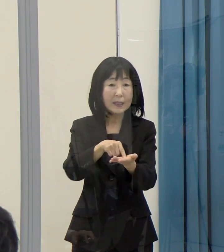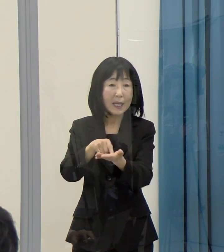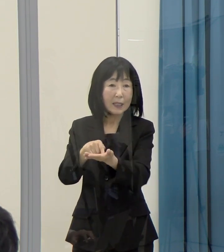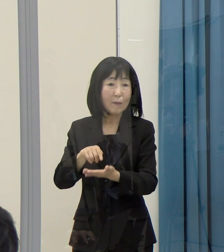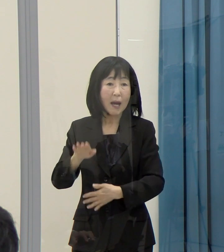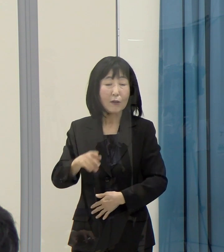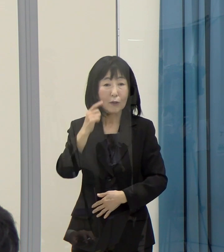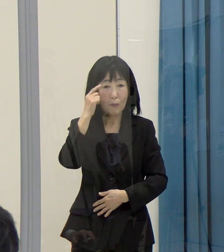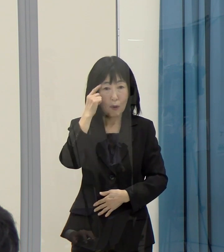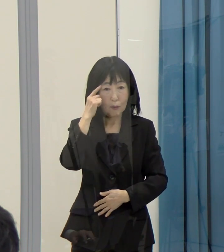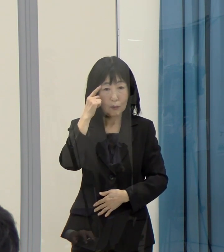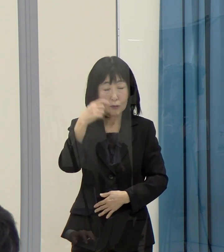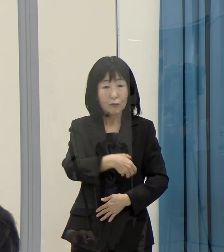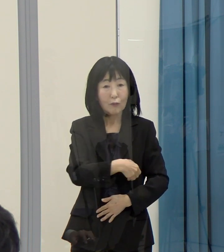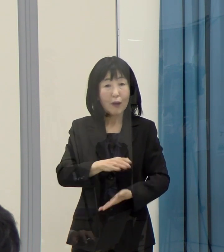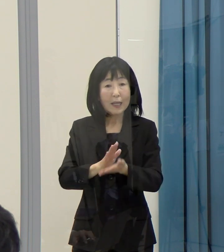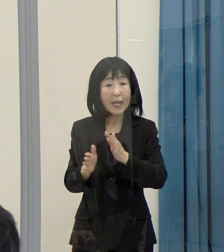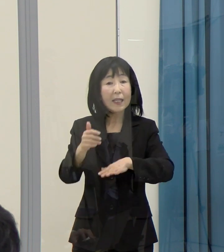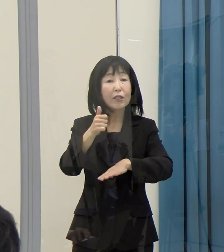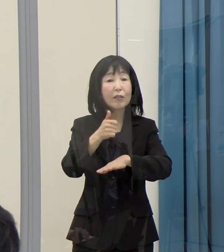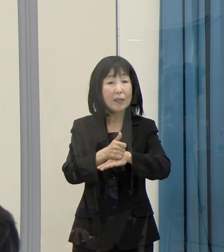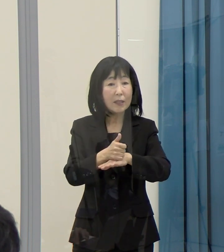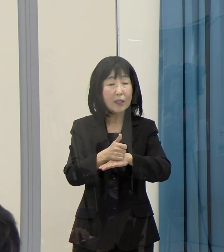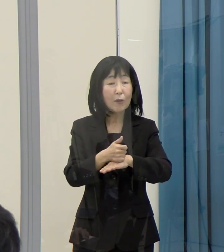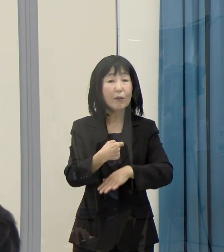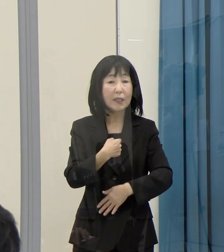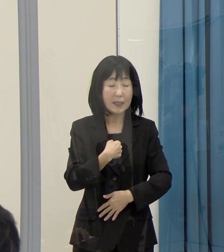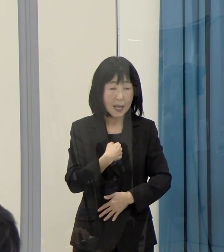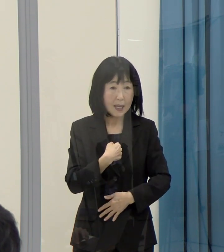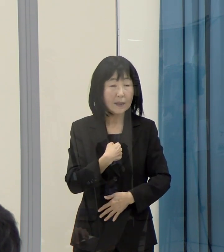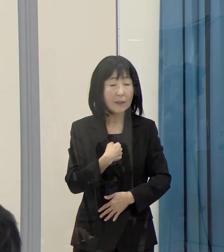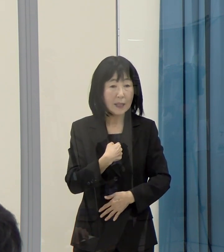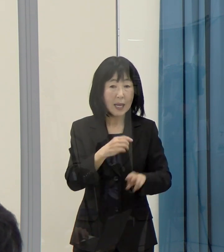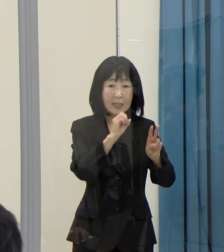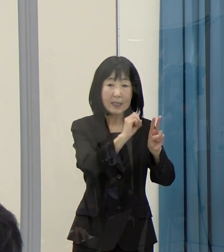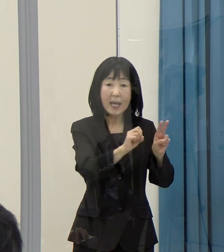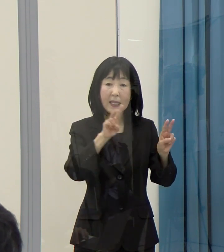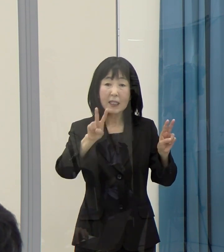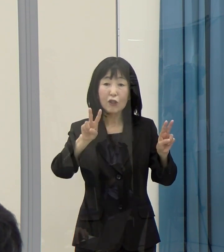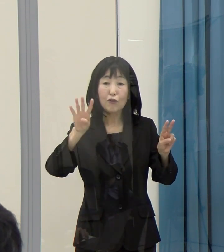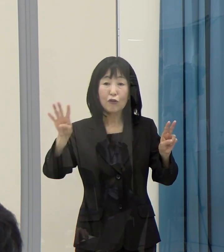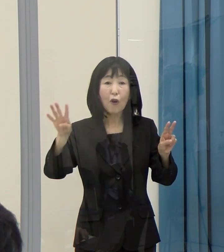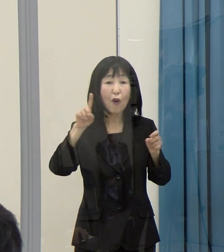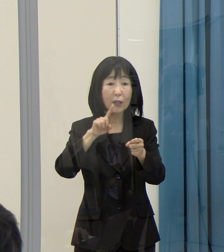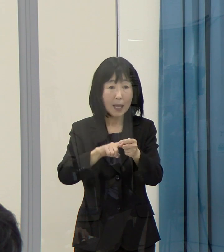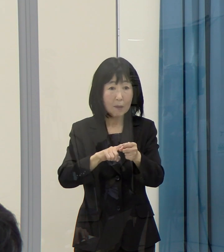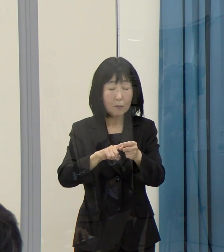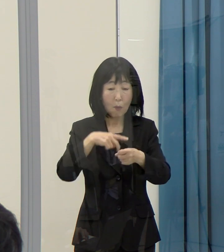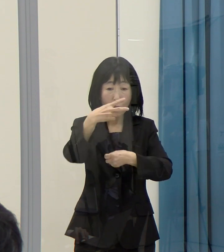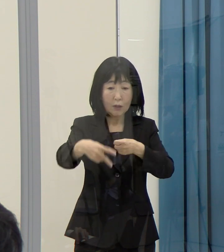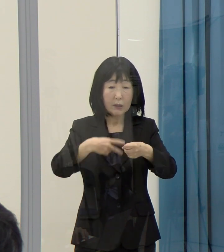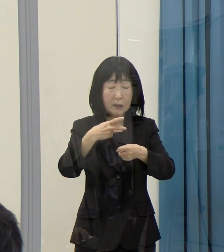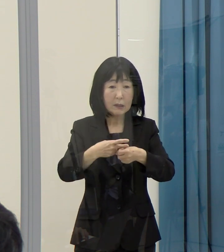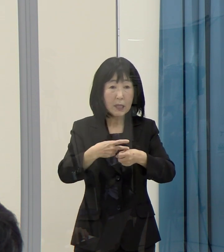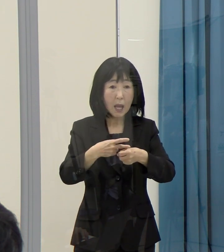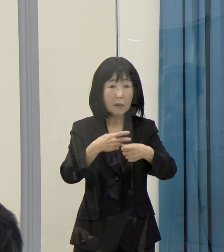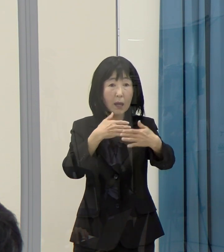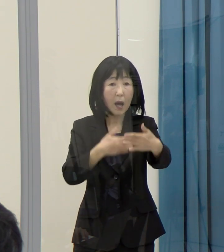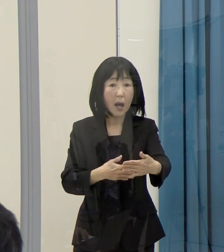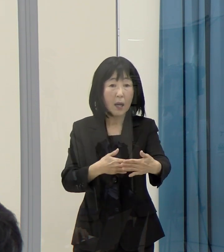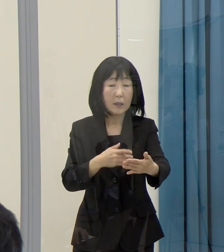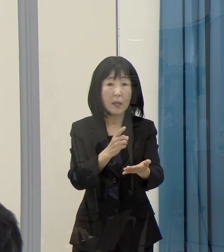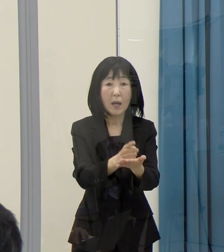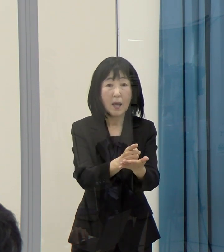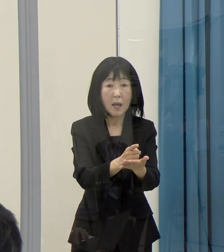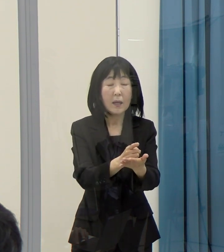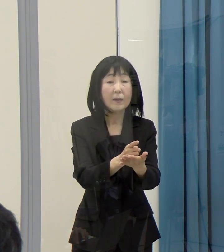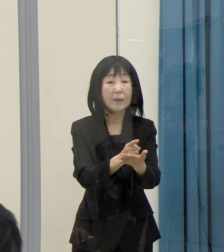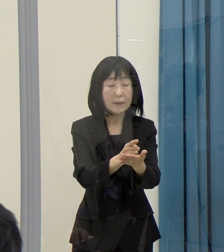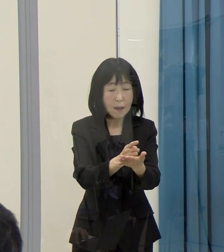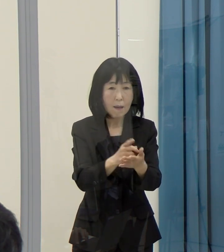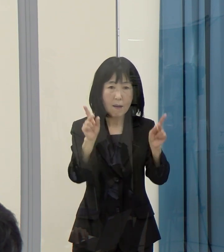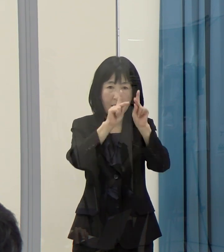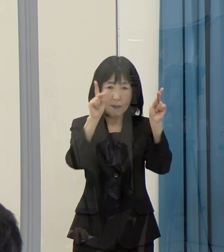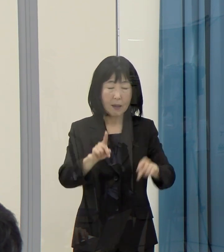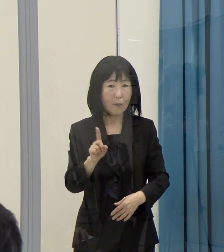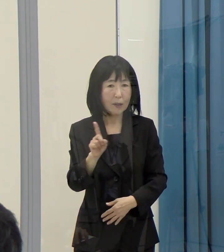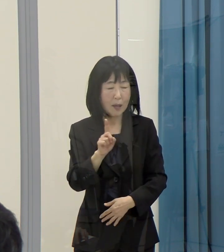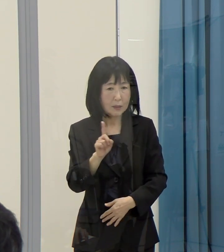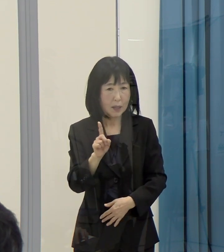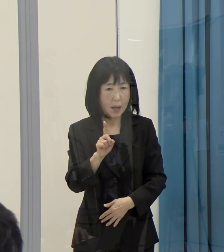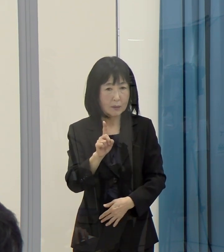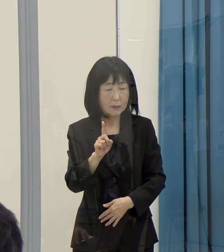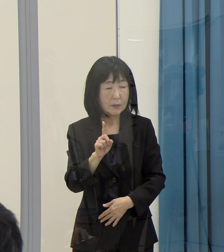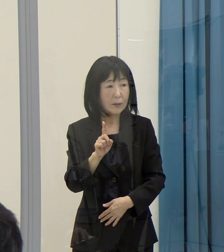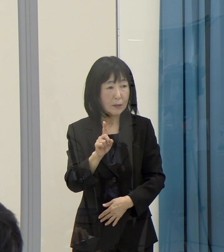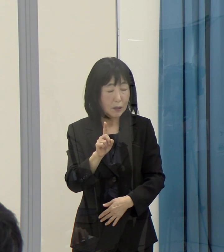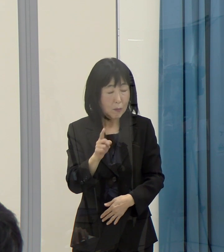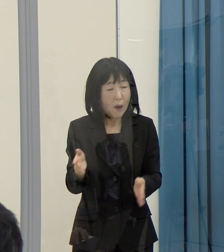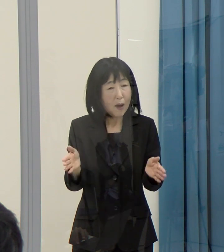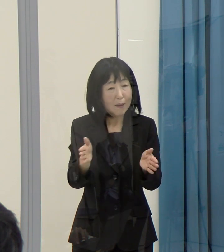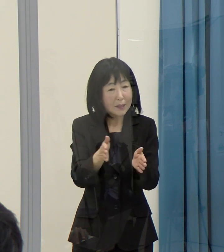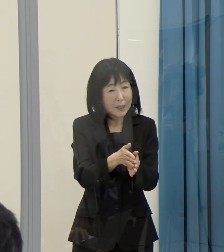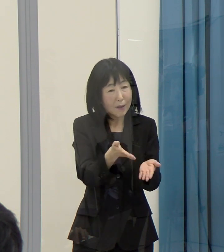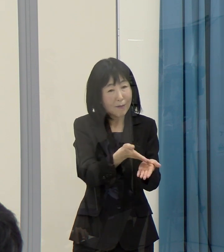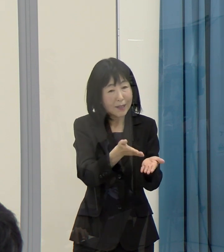知事としては２０２４年という、たった２年しかありませんが、どういったところに課題があると認識されているか、併せて伺いたいです。